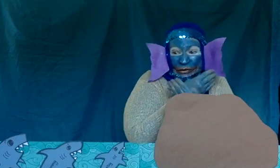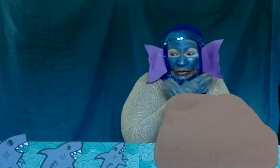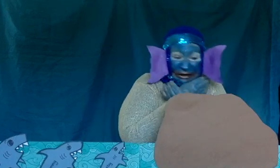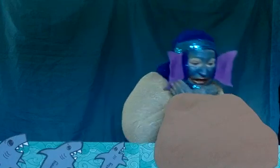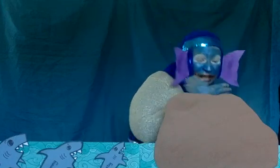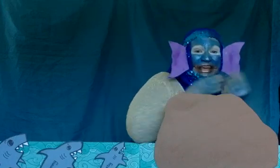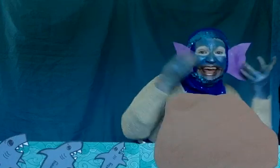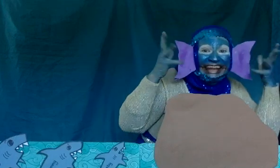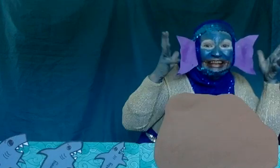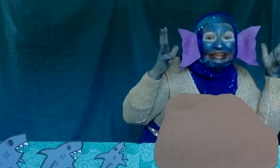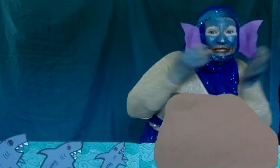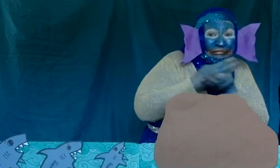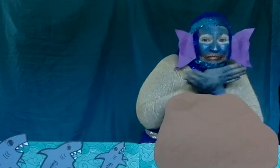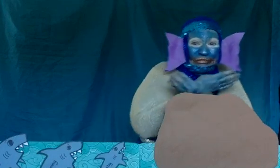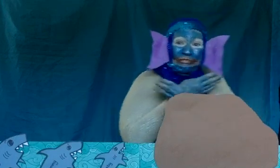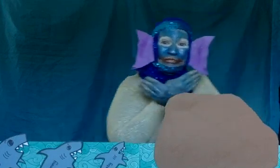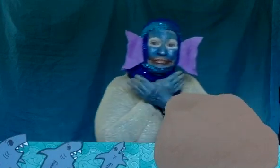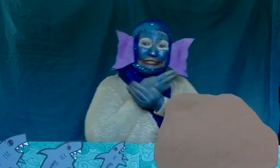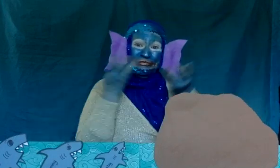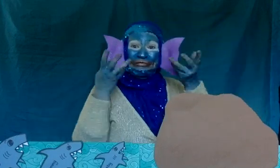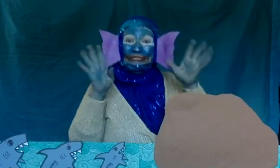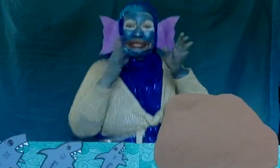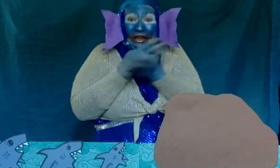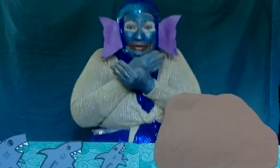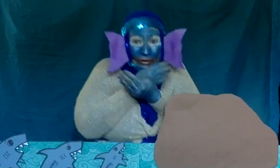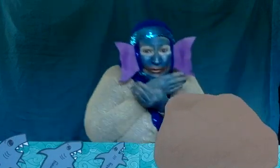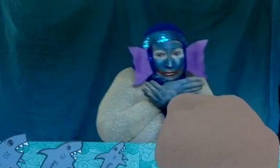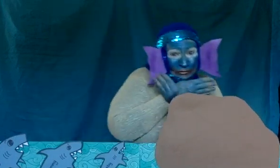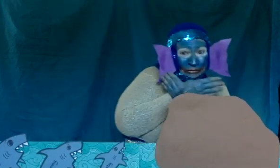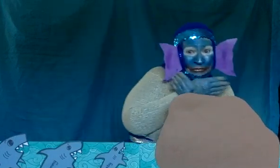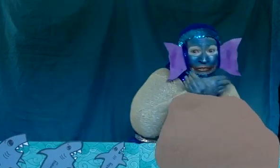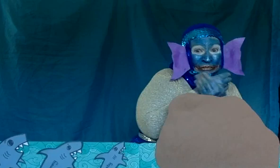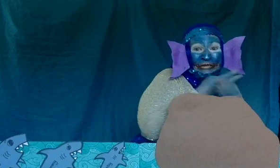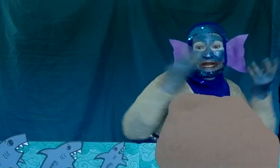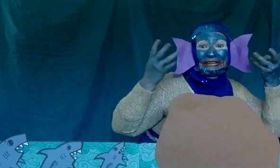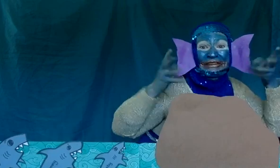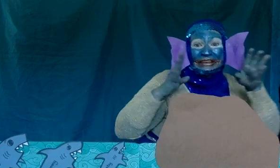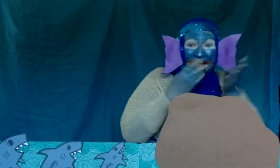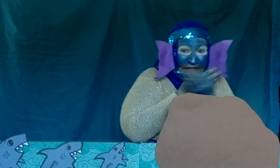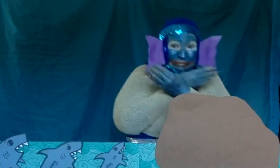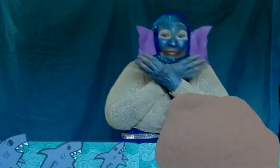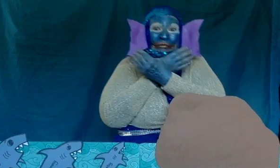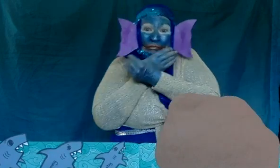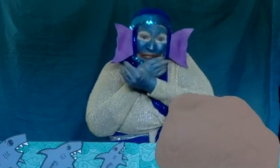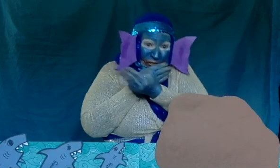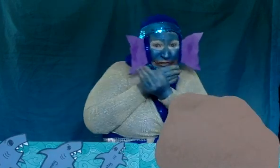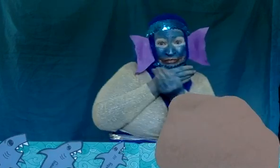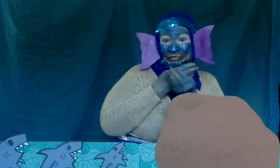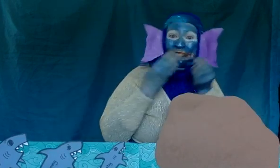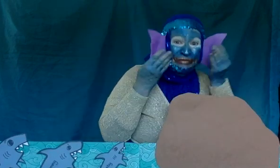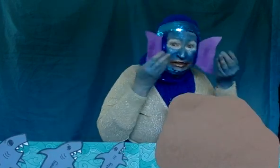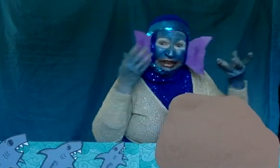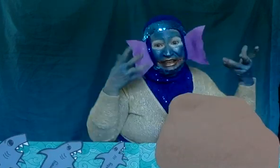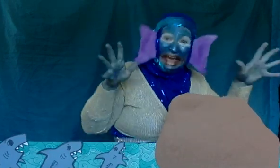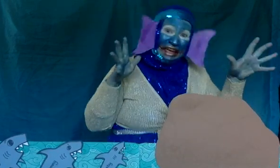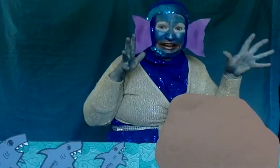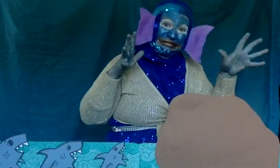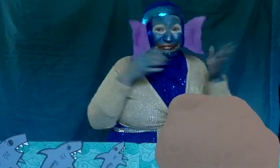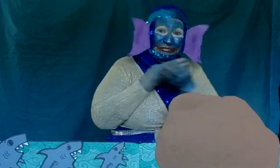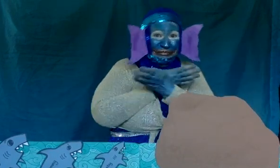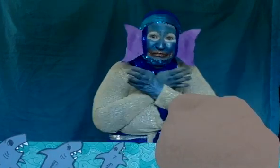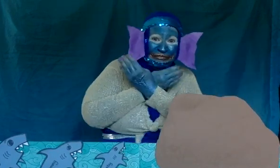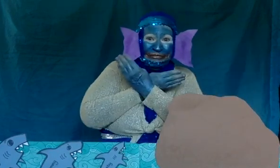It's the end. Do-do-do-do-do-do. (3X) It's the end!